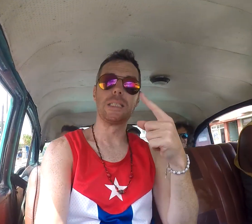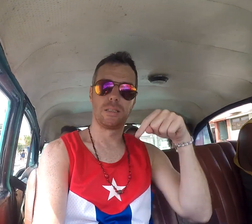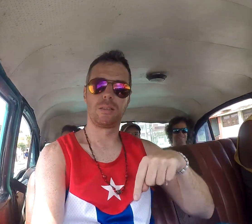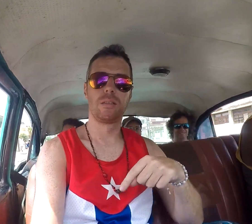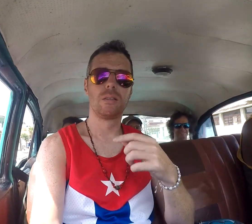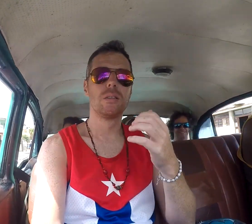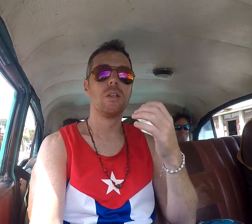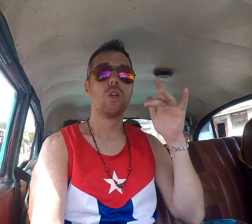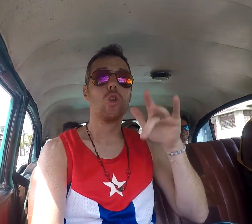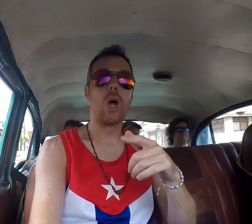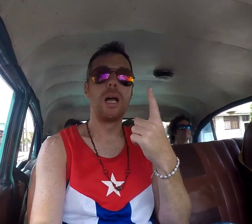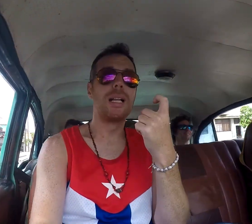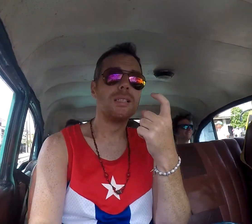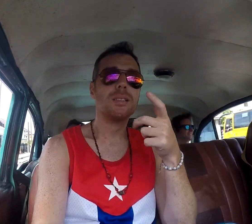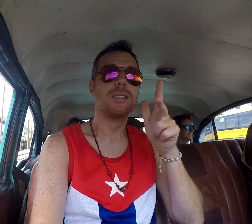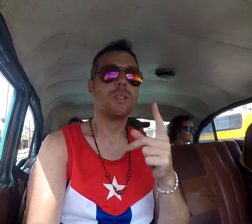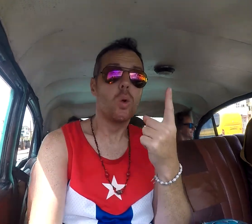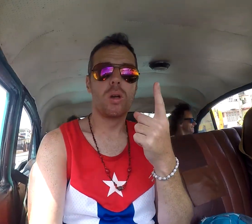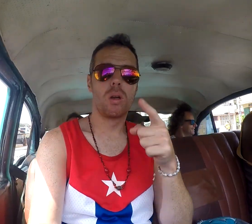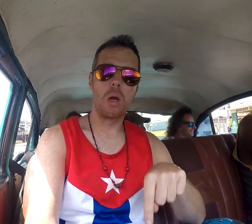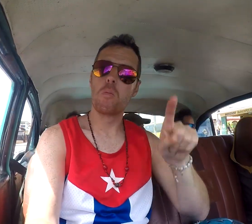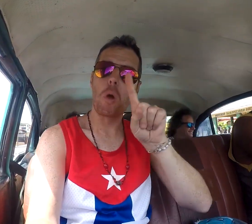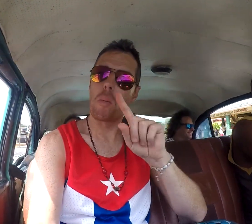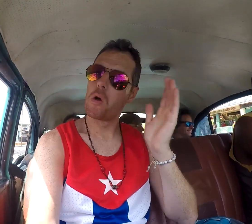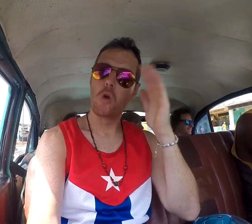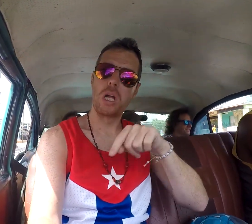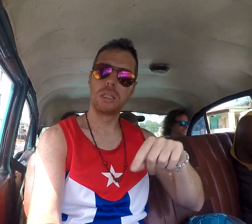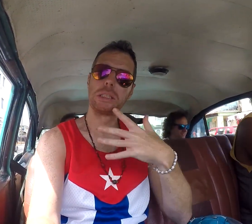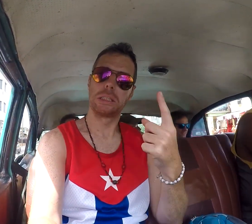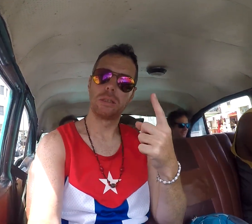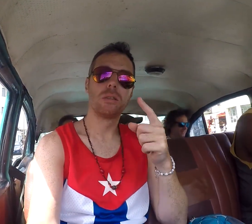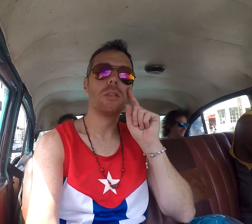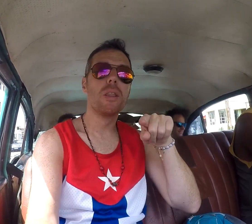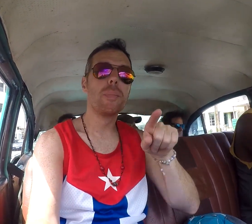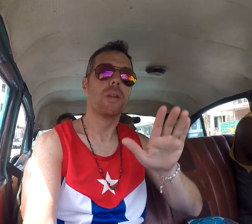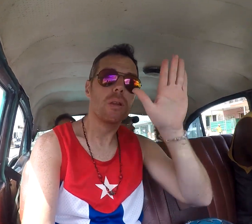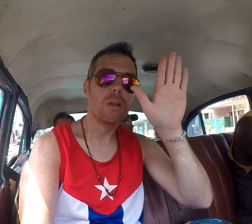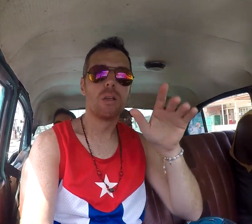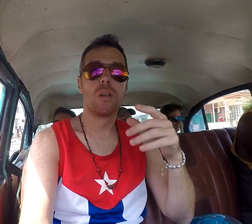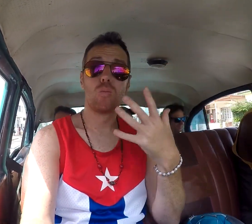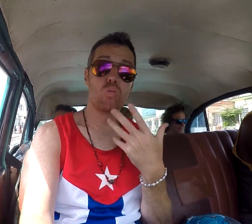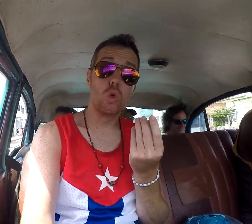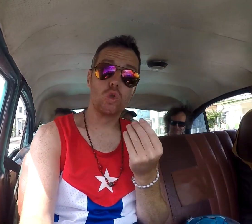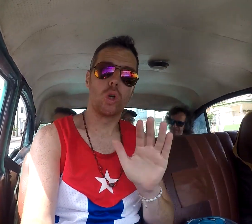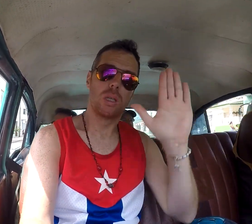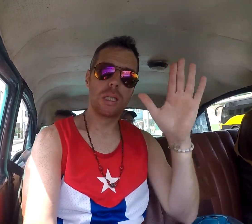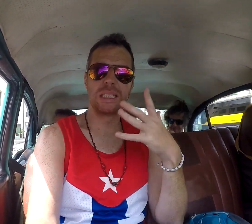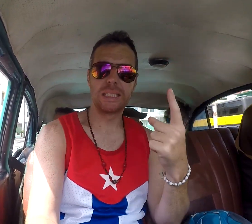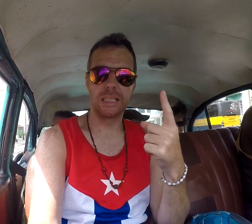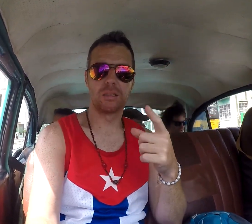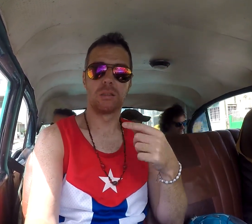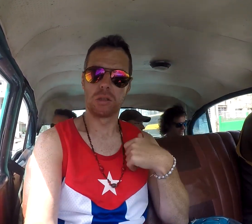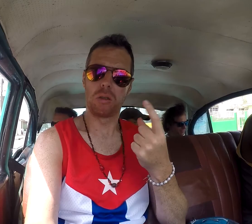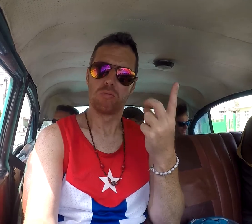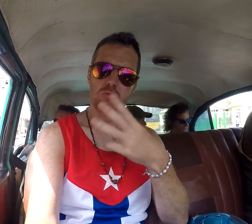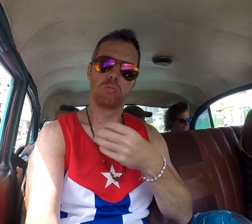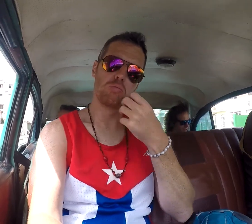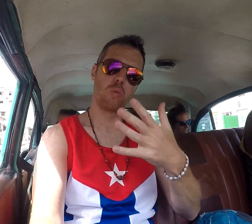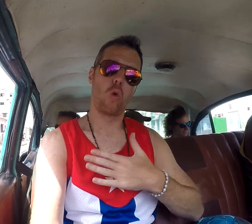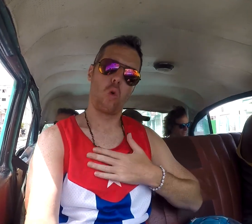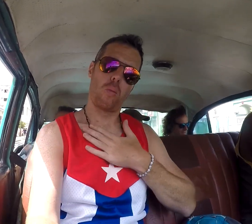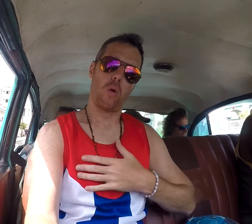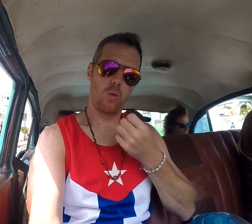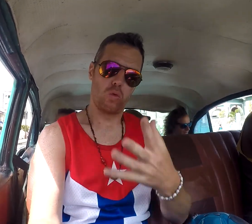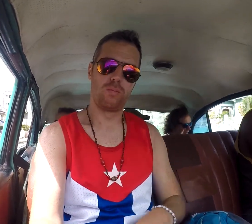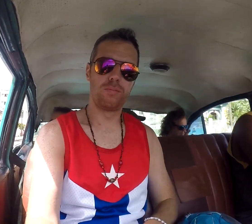No hay problema al ser muchos, hemos cogido varias veces taxis de 6 plazas, la verdad es cómodo